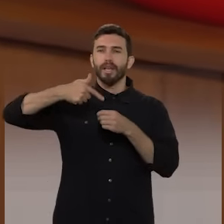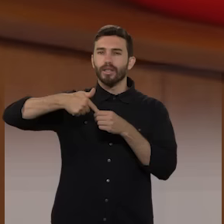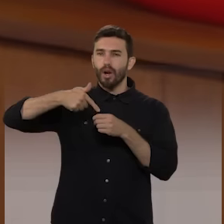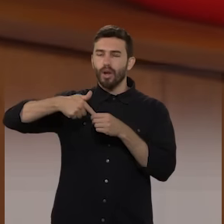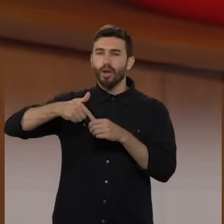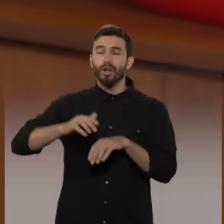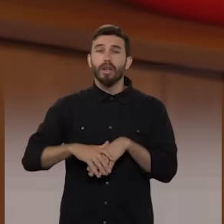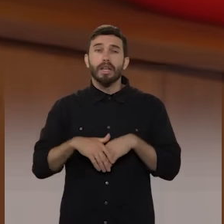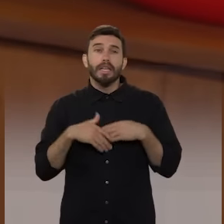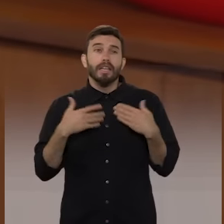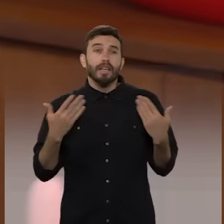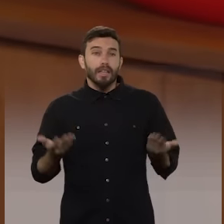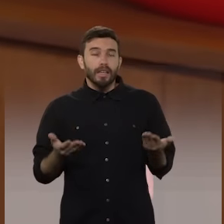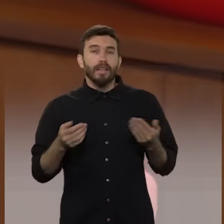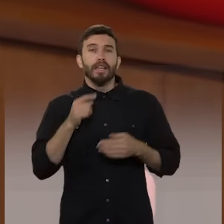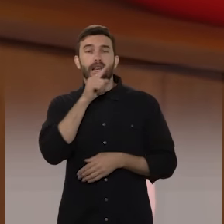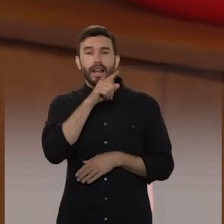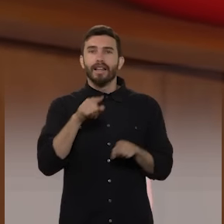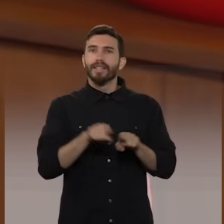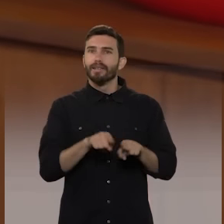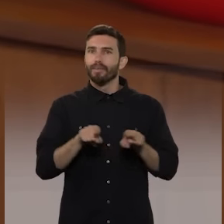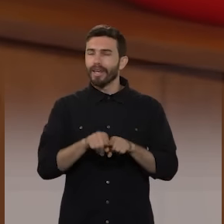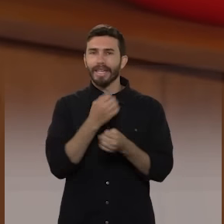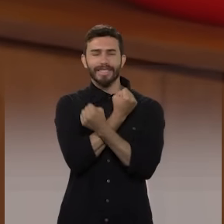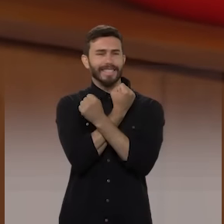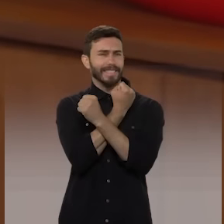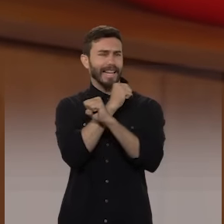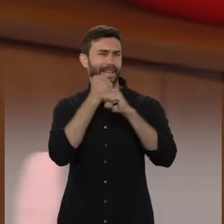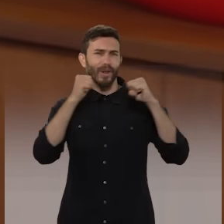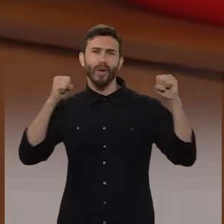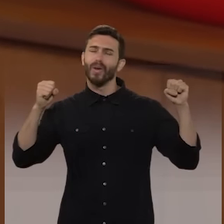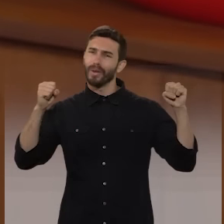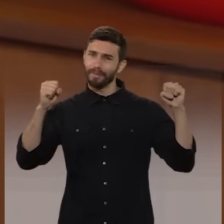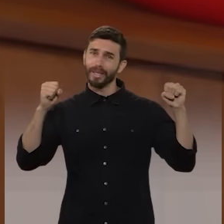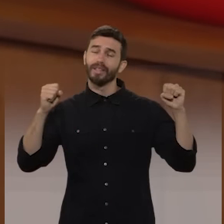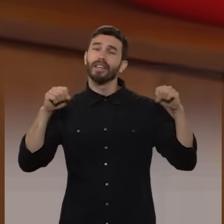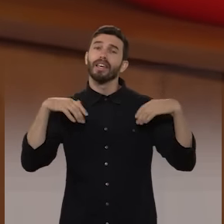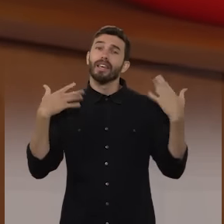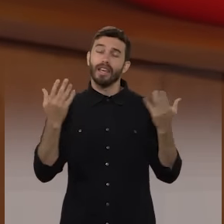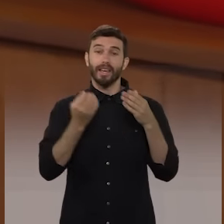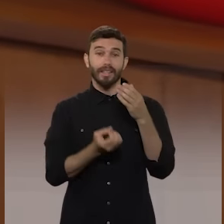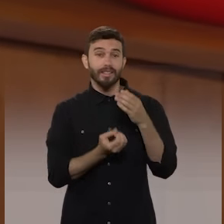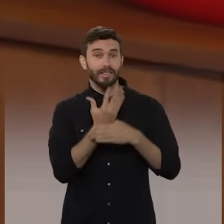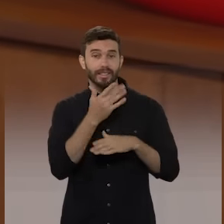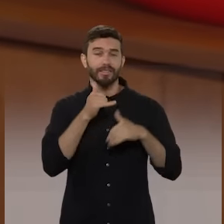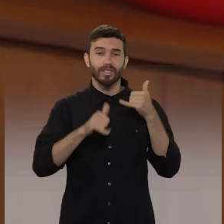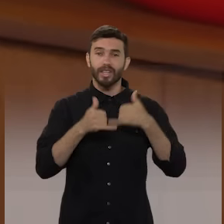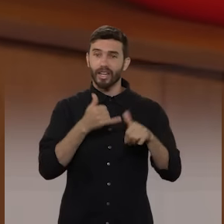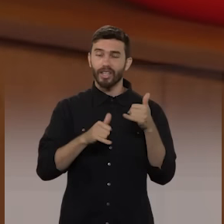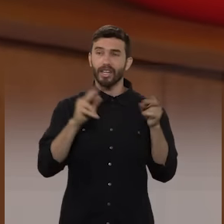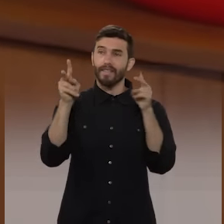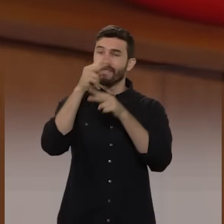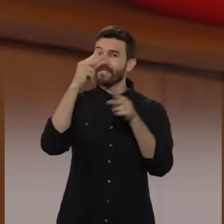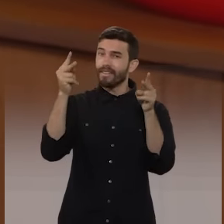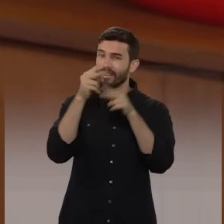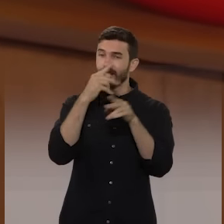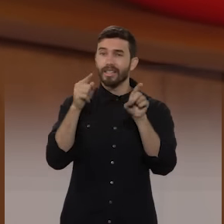E os Estados Unidos é outro país continental e a geração de energia eólica e solar americana,